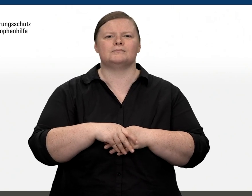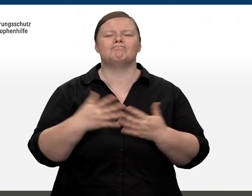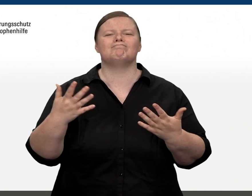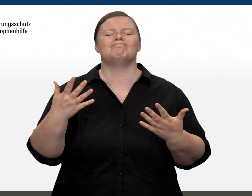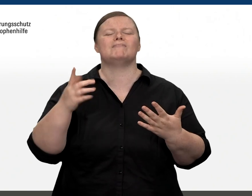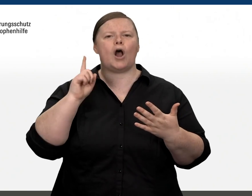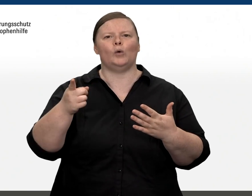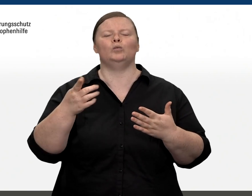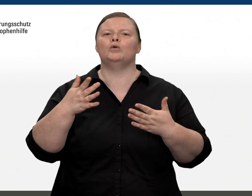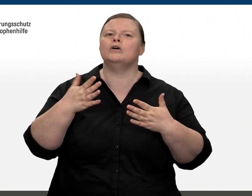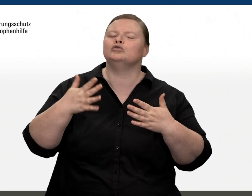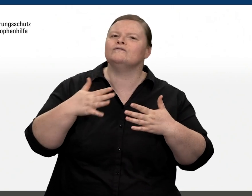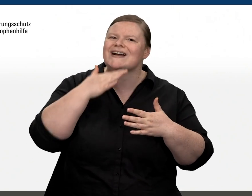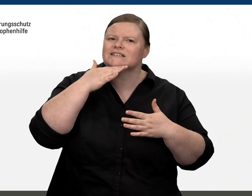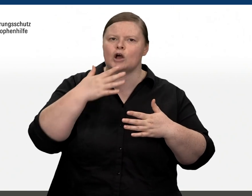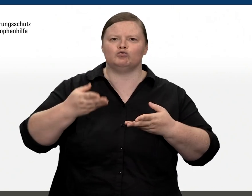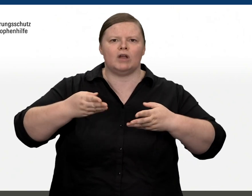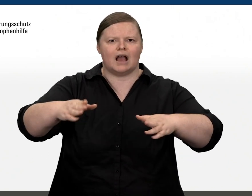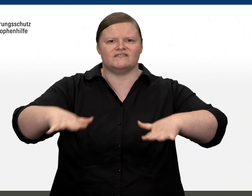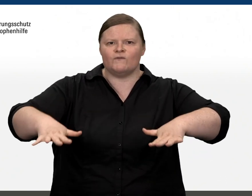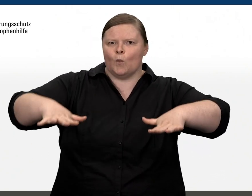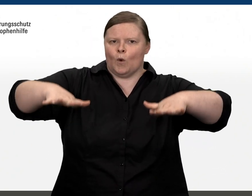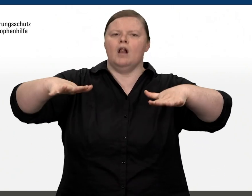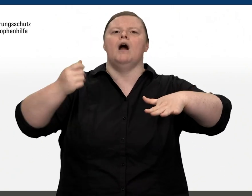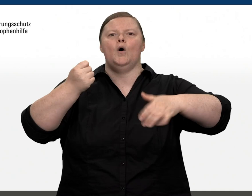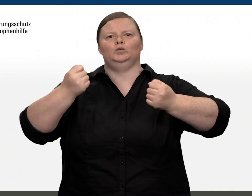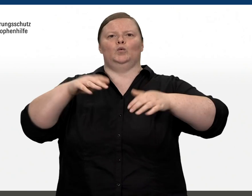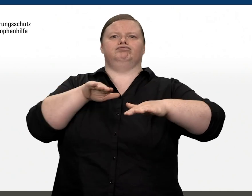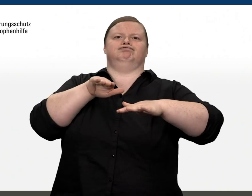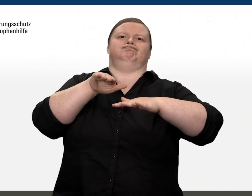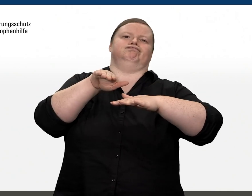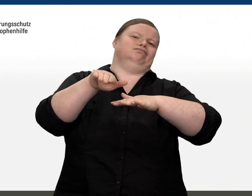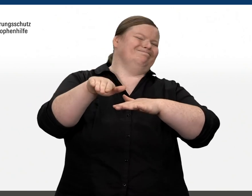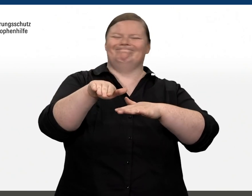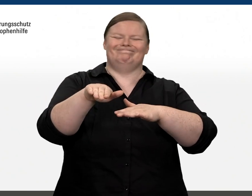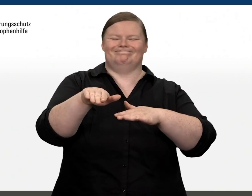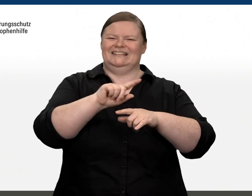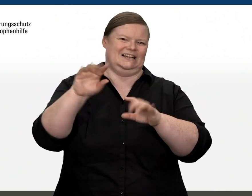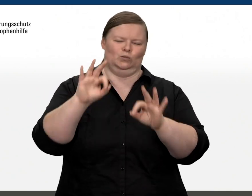und fahren Sie nicht durch überflutete Straßen.